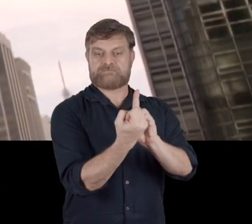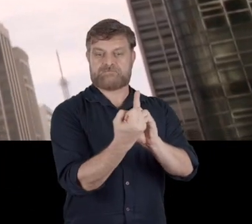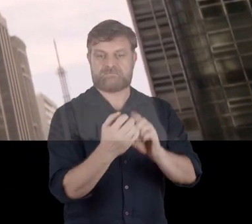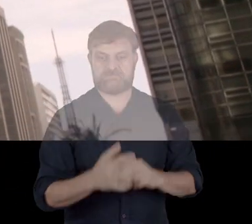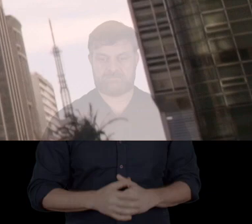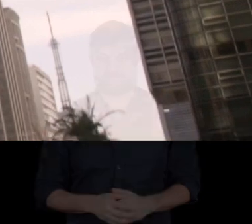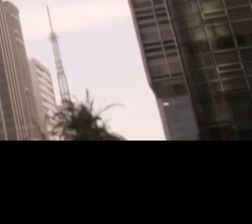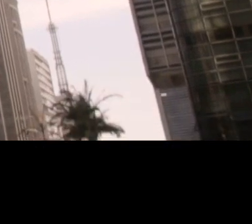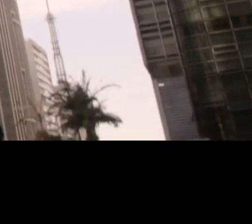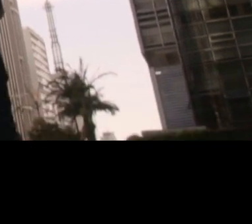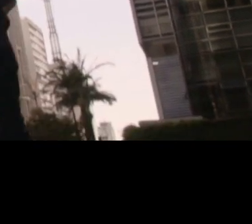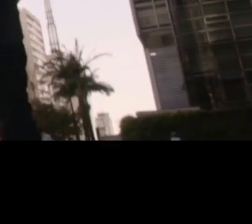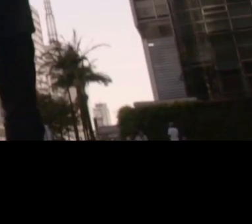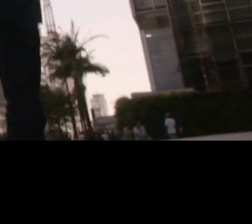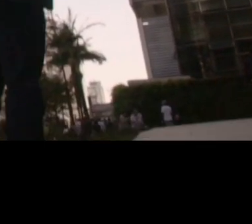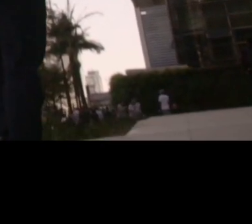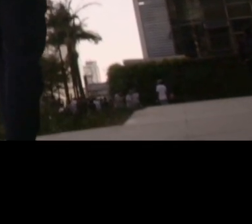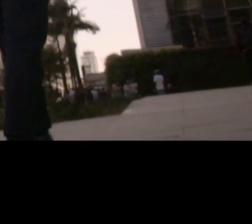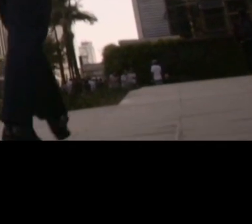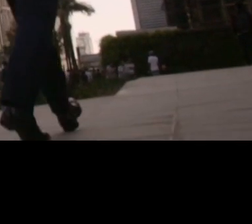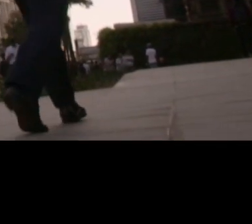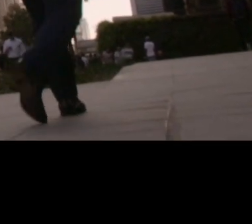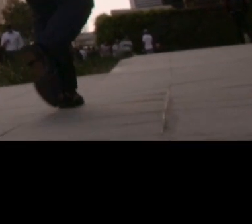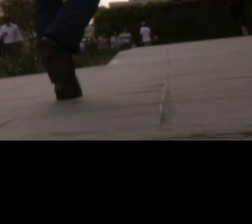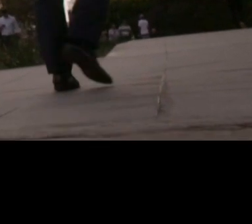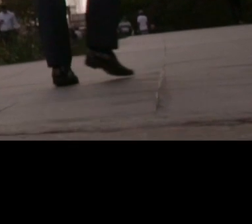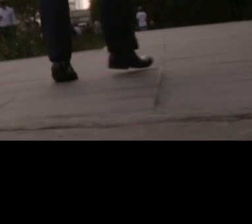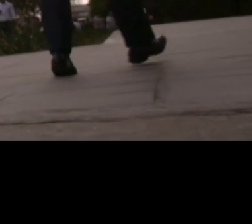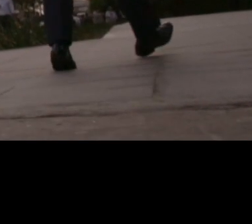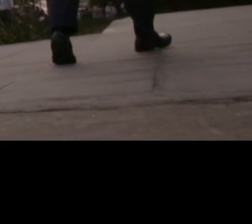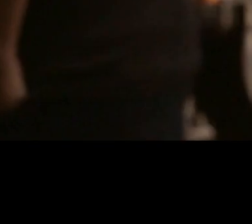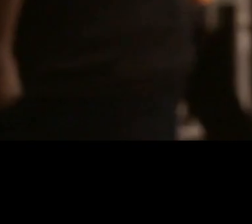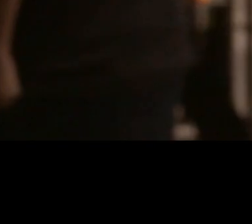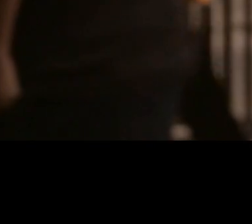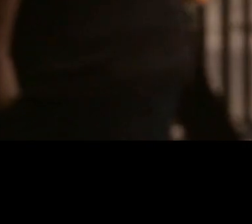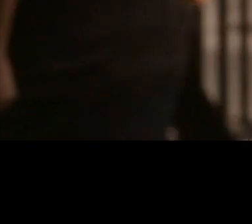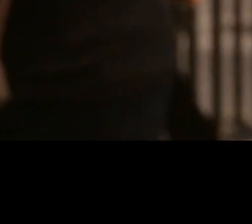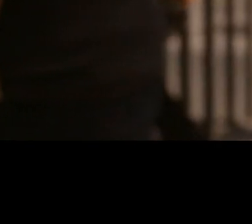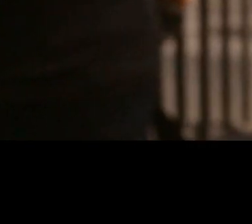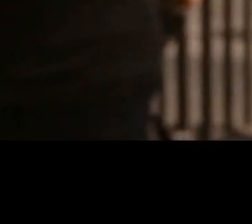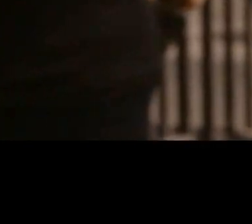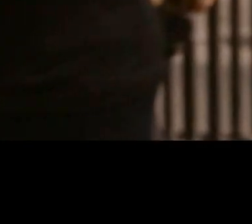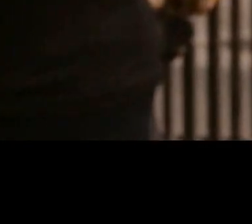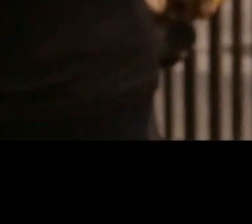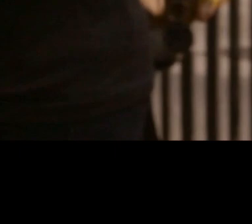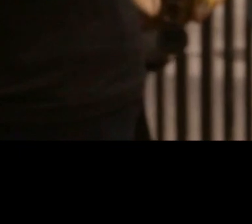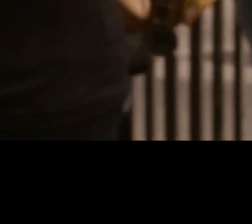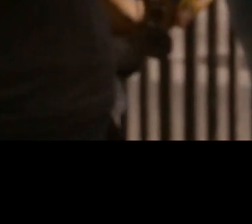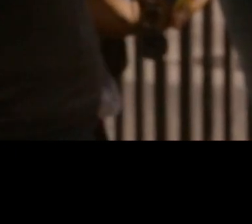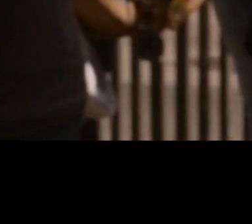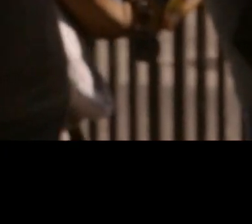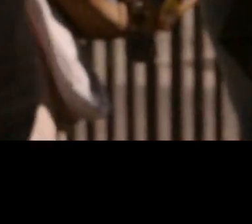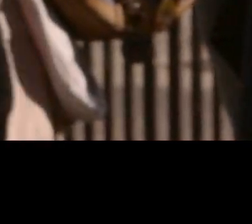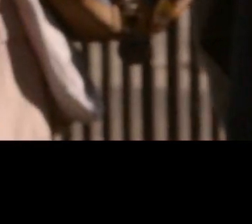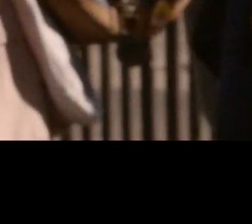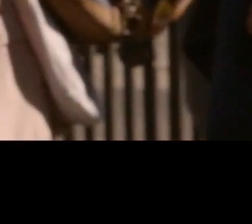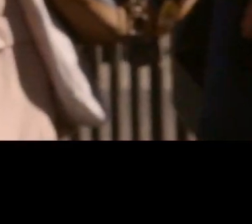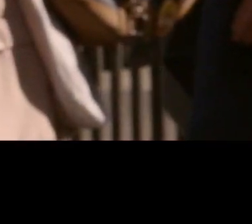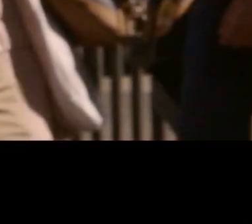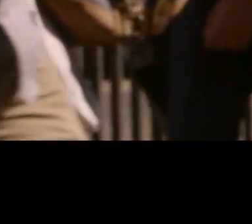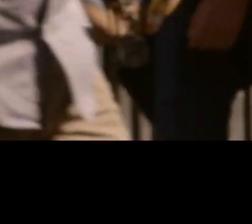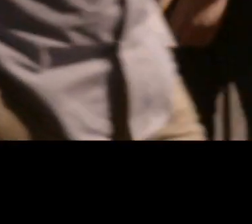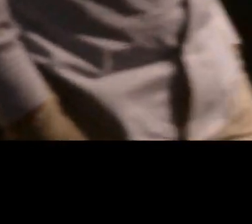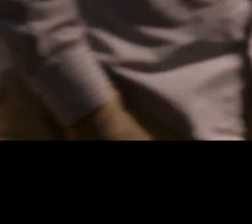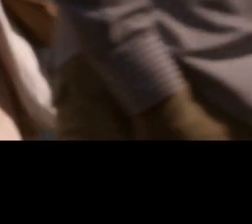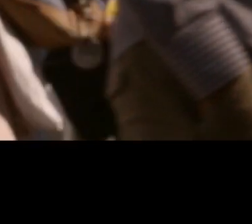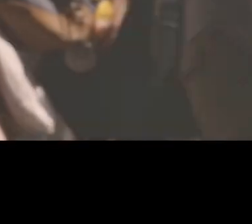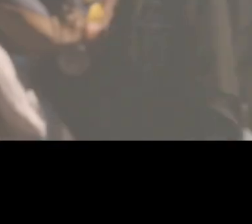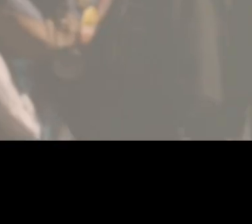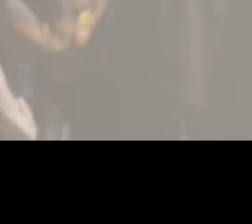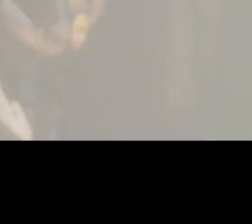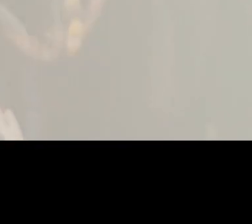[Música]